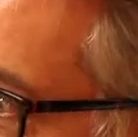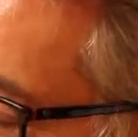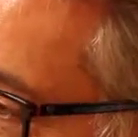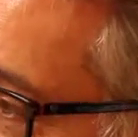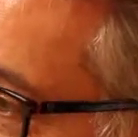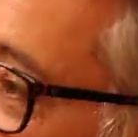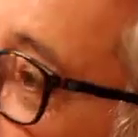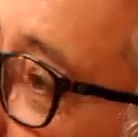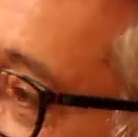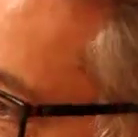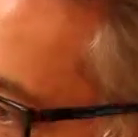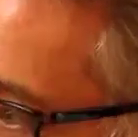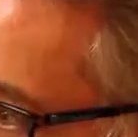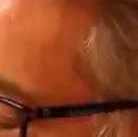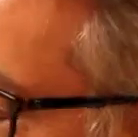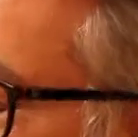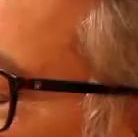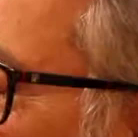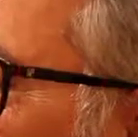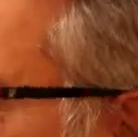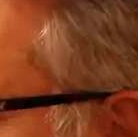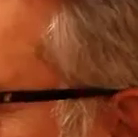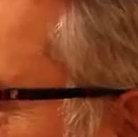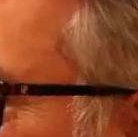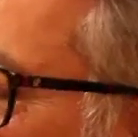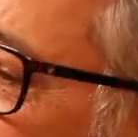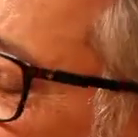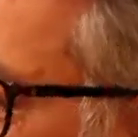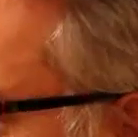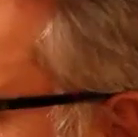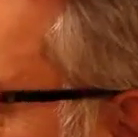No sé, a lo mejor, una justicia con